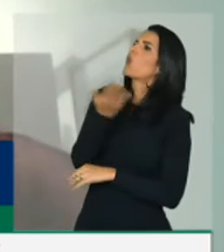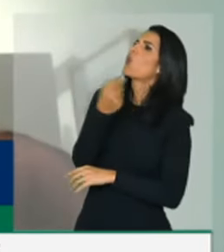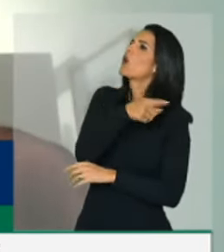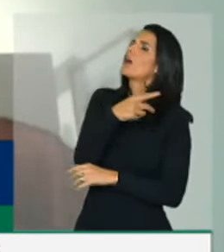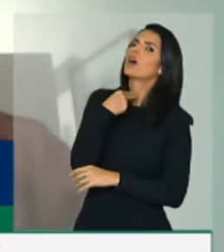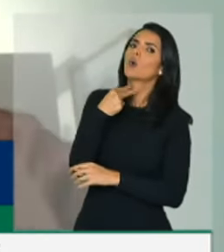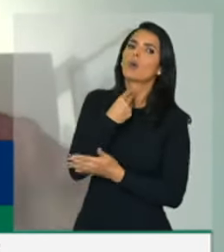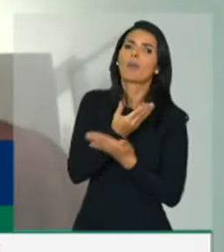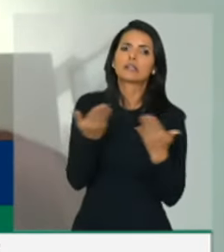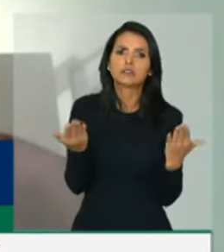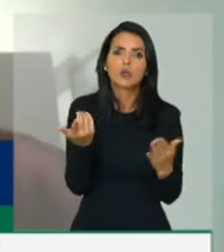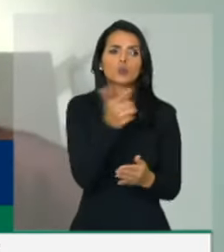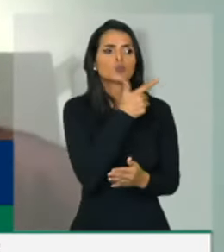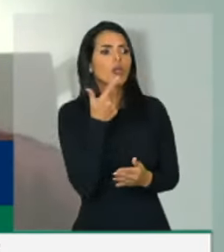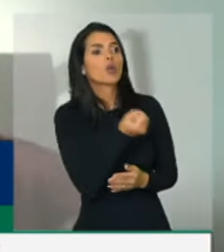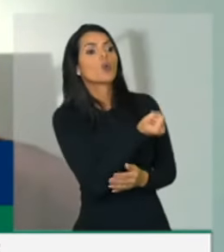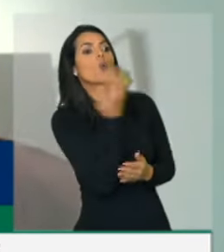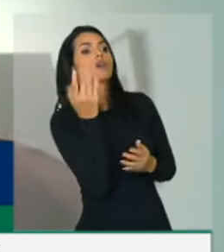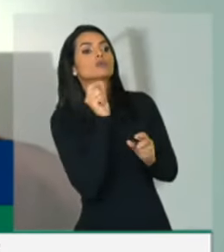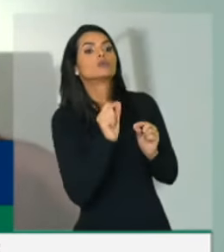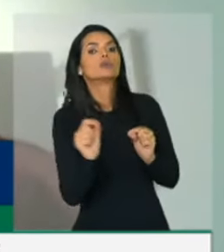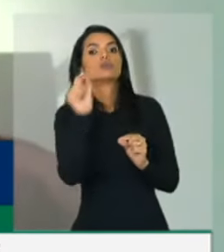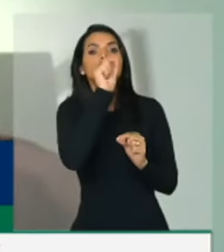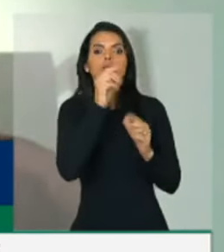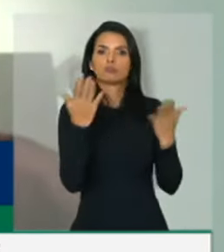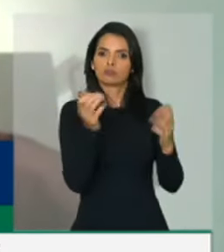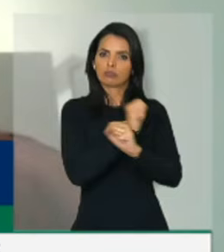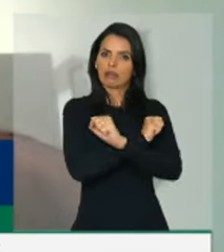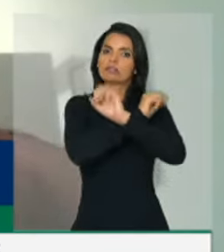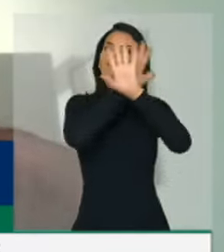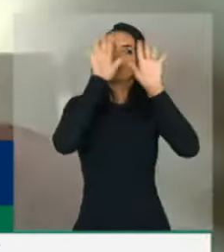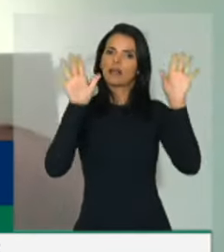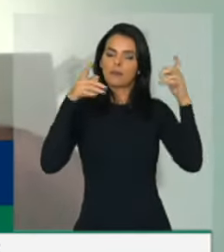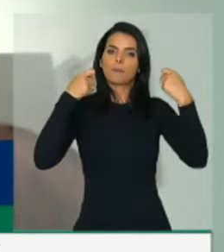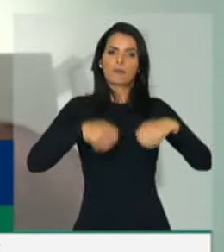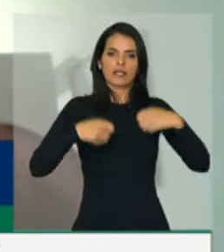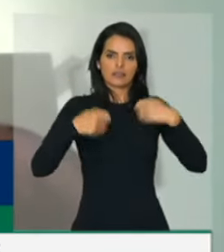ESTÃO ESSES LEITOS, POR ISSO A TRANSPARÊNCIA, E CRIAR UM MECANISMO QUE ESTABELEÇA UM